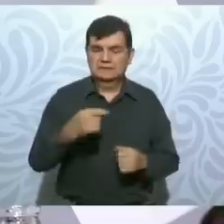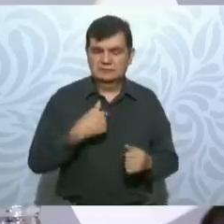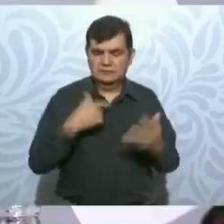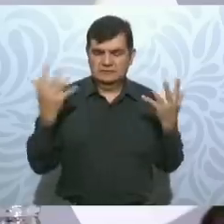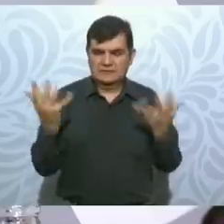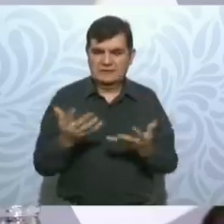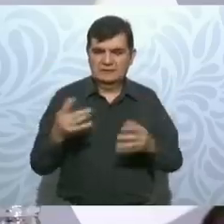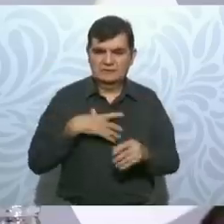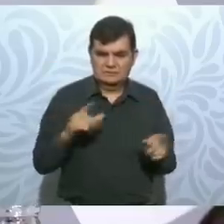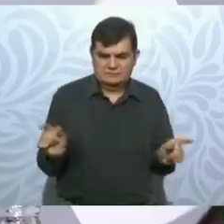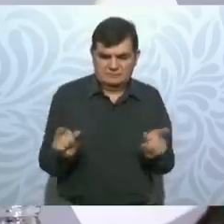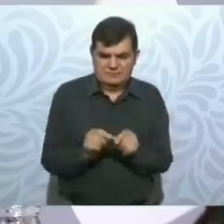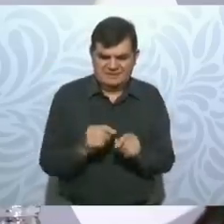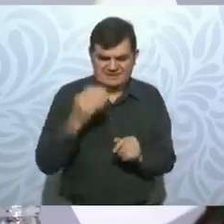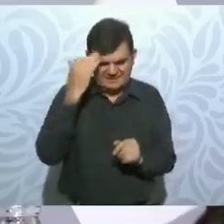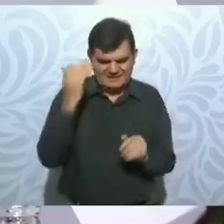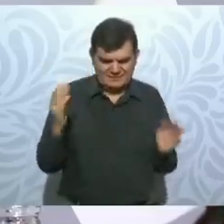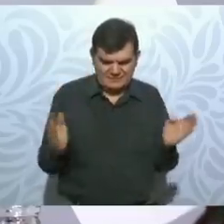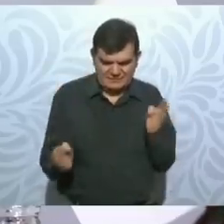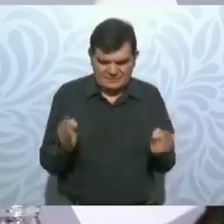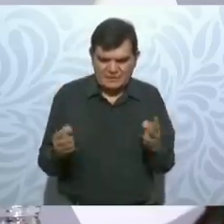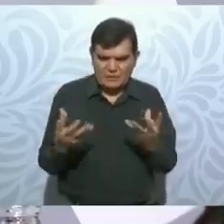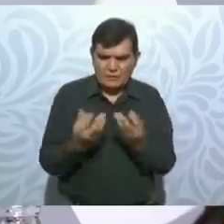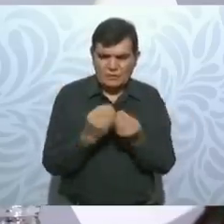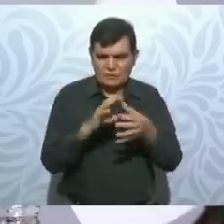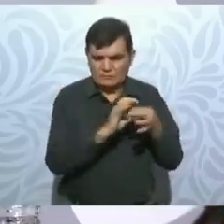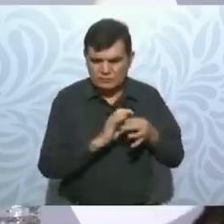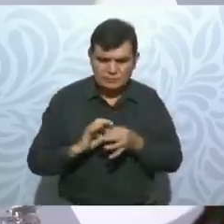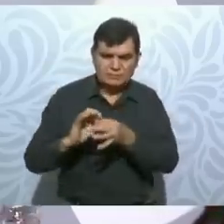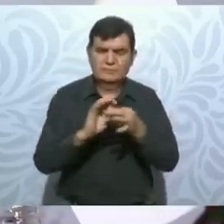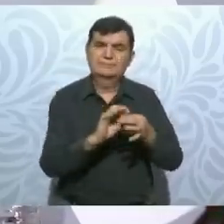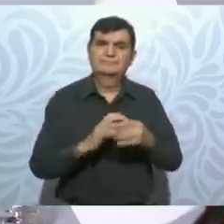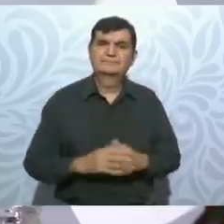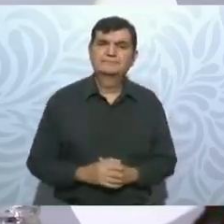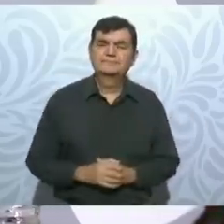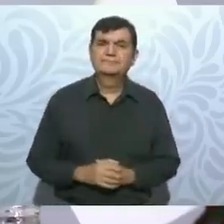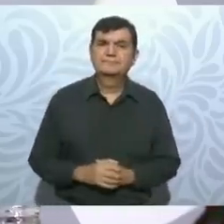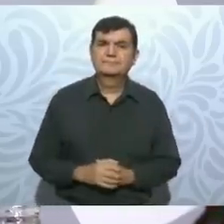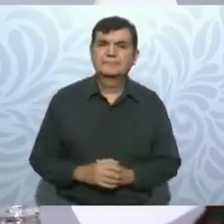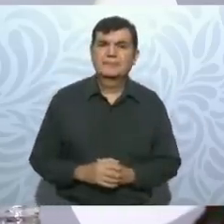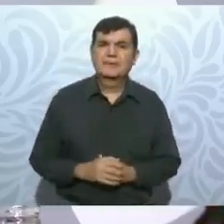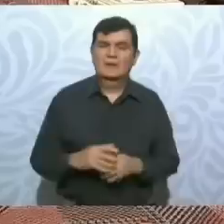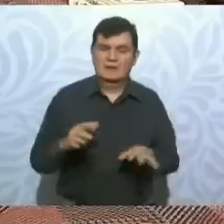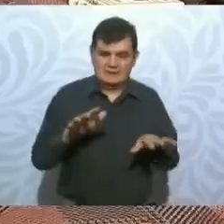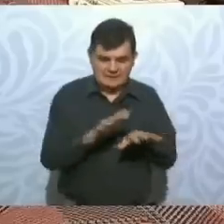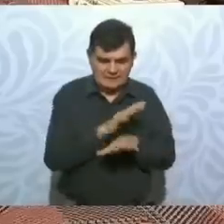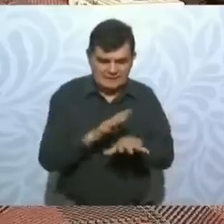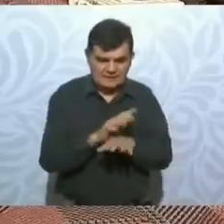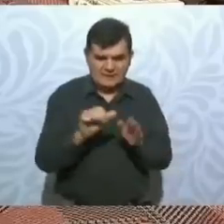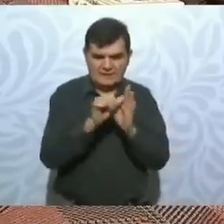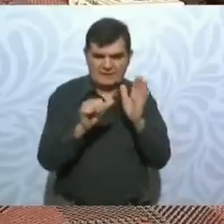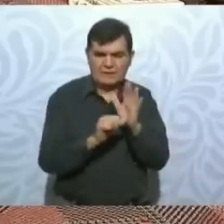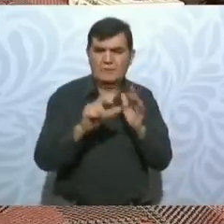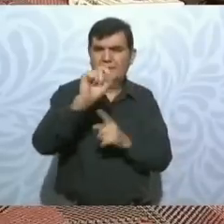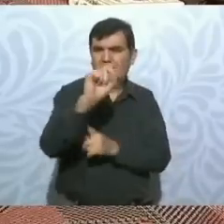corto plazo de manera coordinada con la modificación al artículo 21 se le otorga